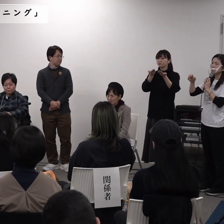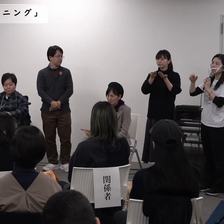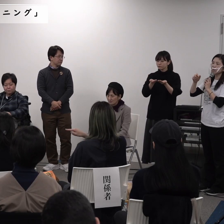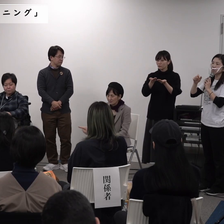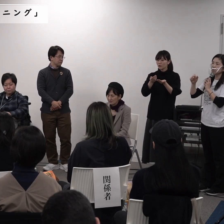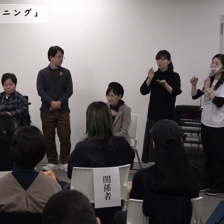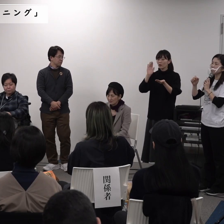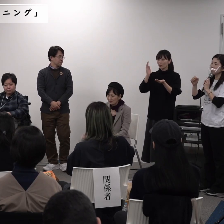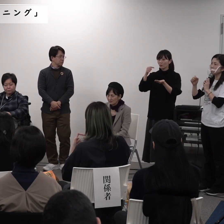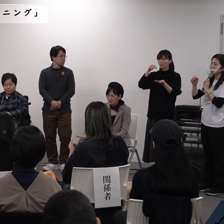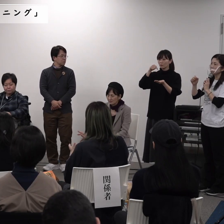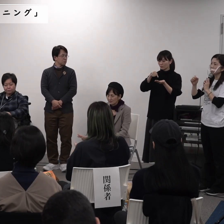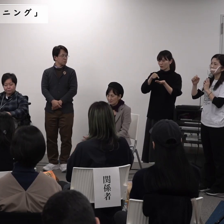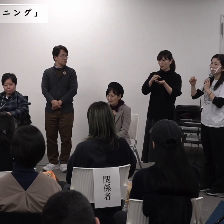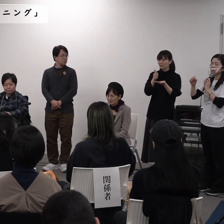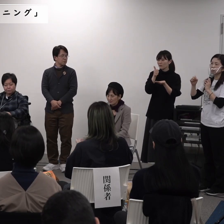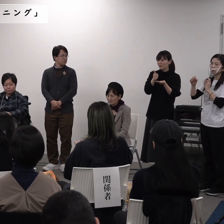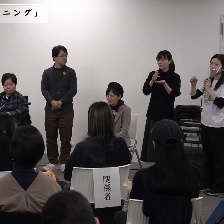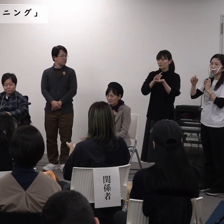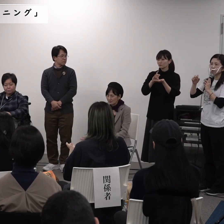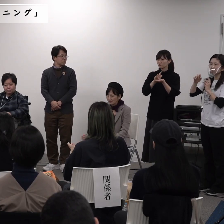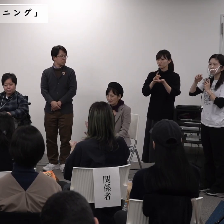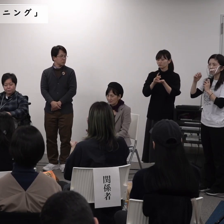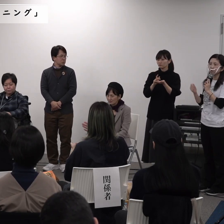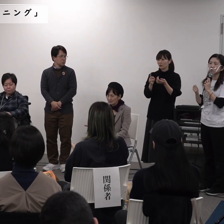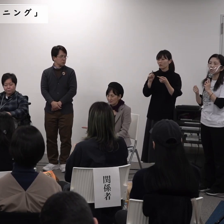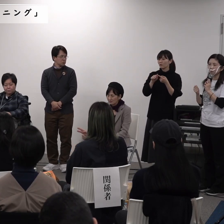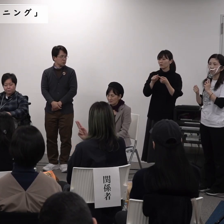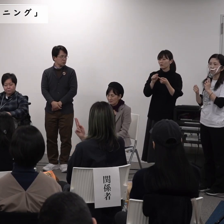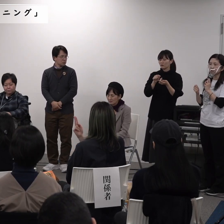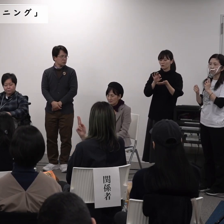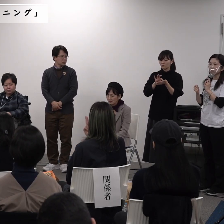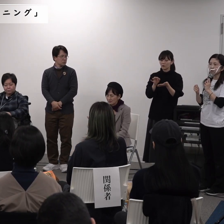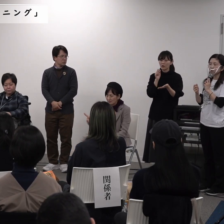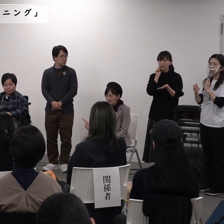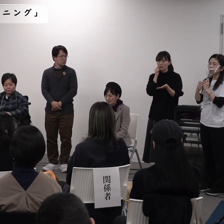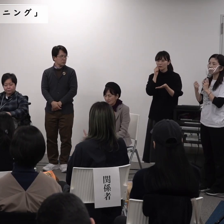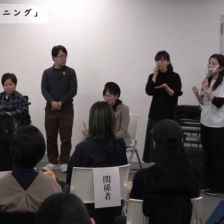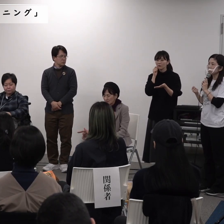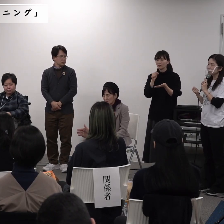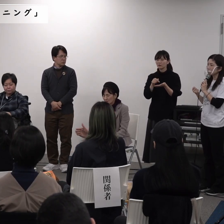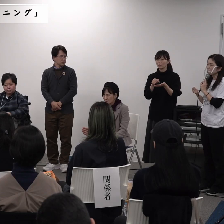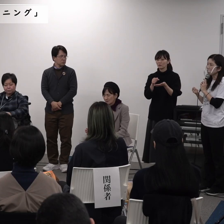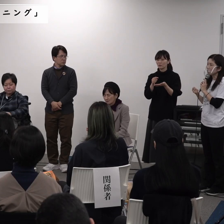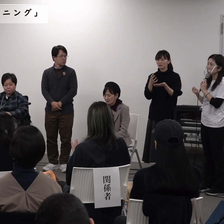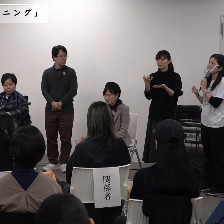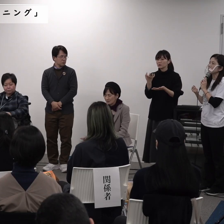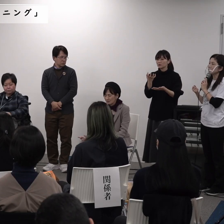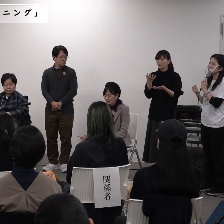でもそれがドーピングに引っかかってしまうということは それが 使えない そうすると痛みとの戦いになる わけですよね